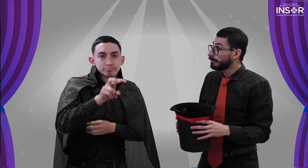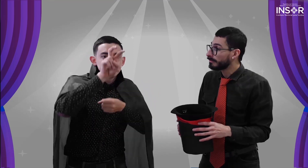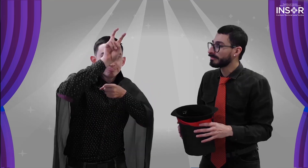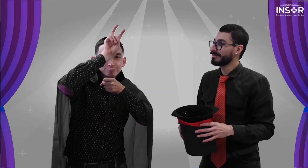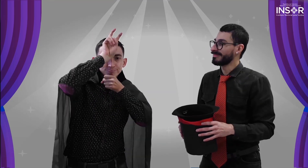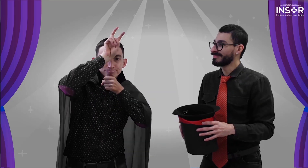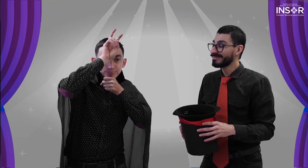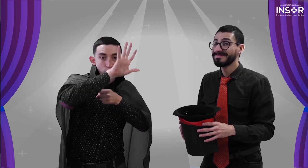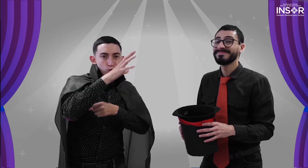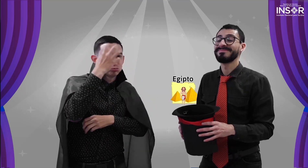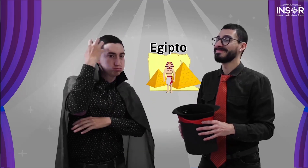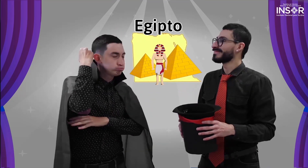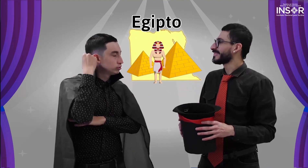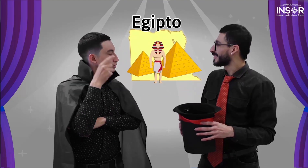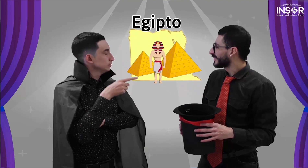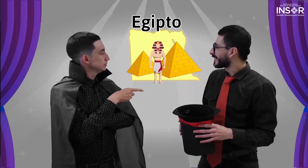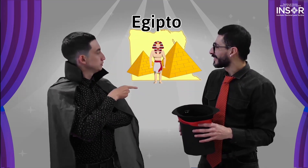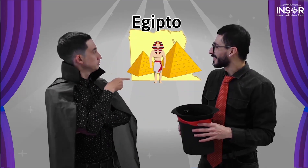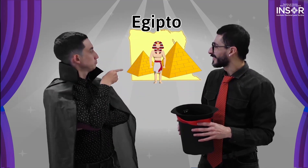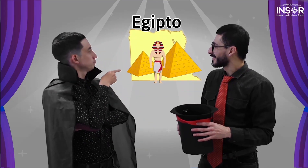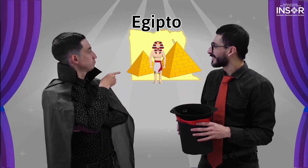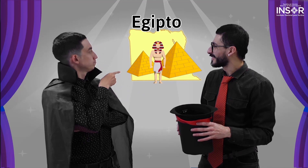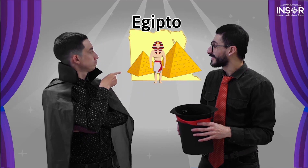Por ejemplo, en el antiguo Egipto, miren la imagen.